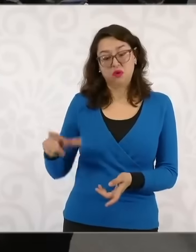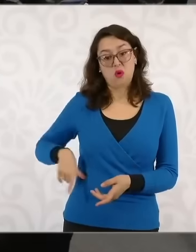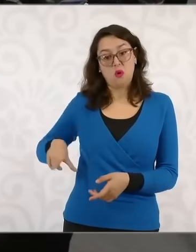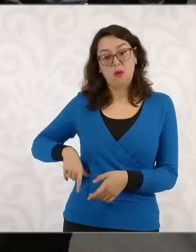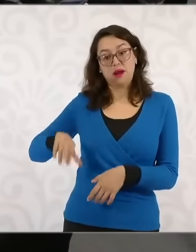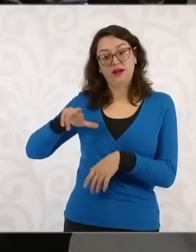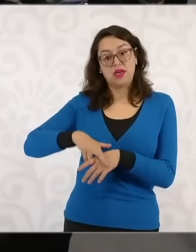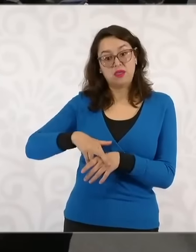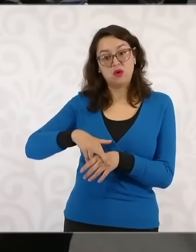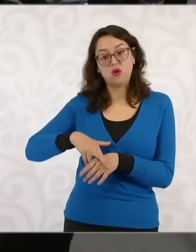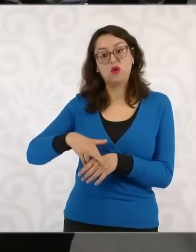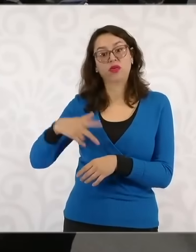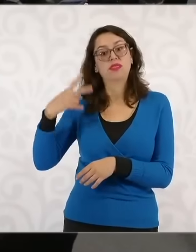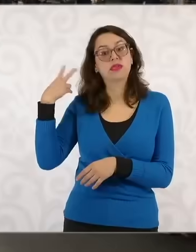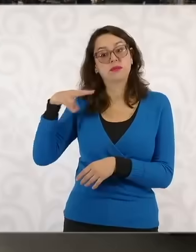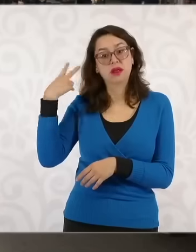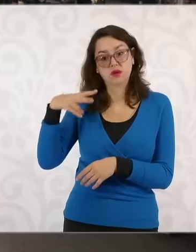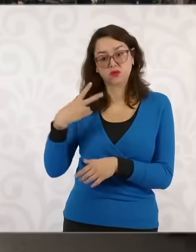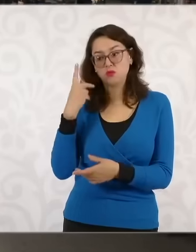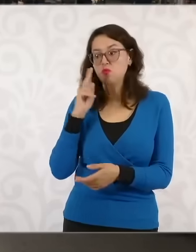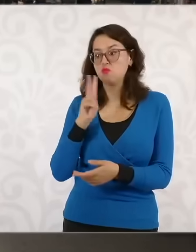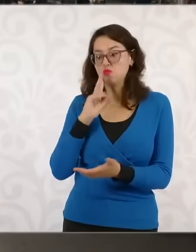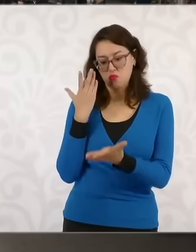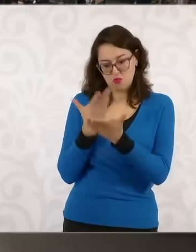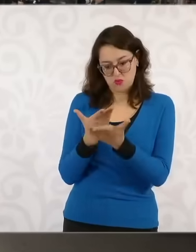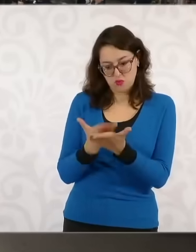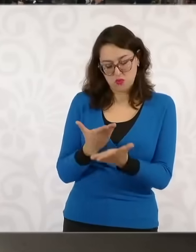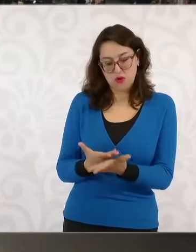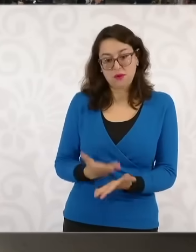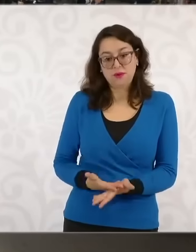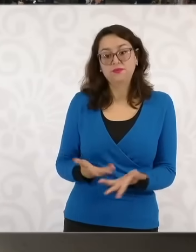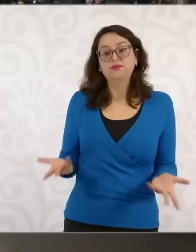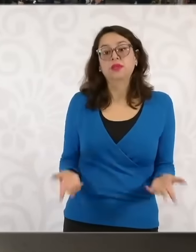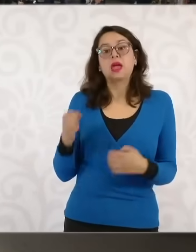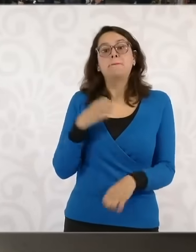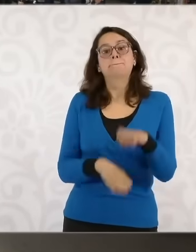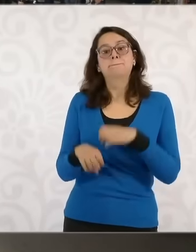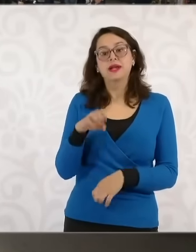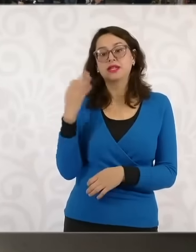Veracruz. Y aquí pues están las evidencias de que se utilizaron 32 empresas Fantasma para desviar